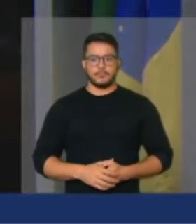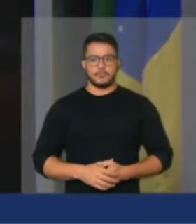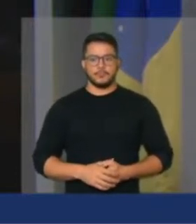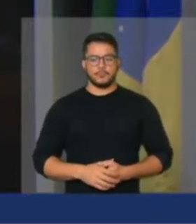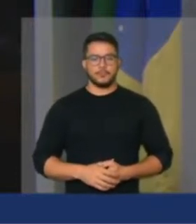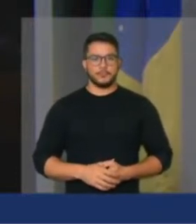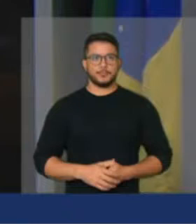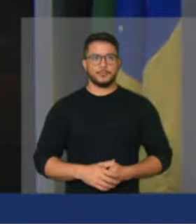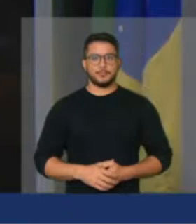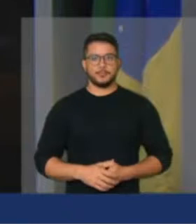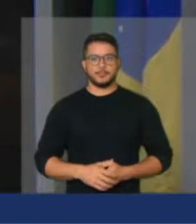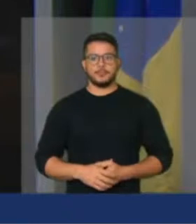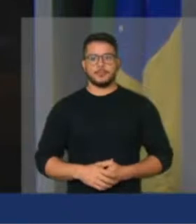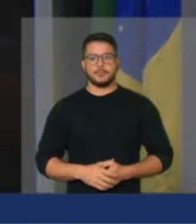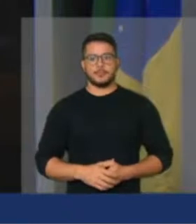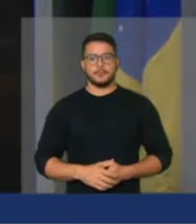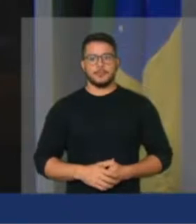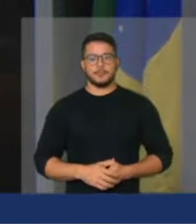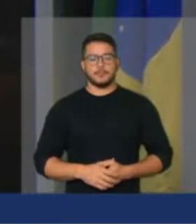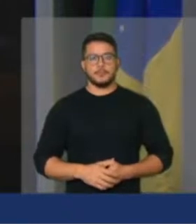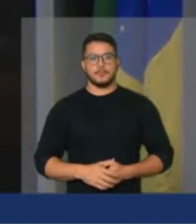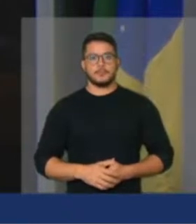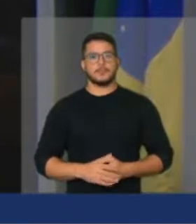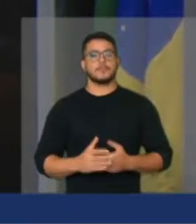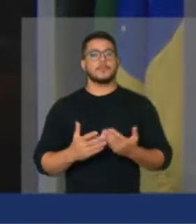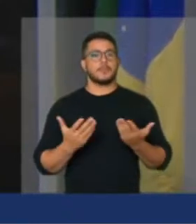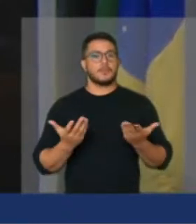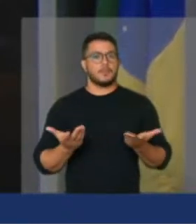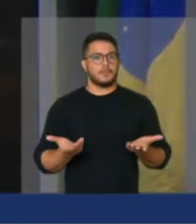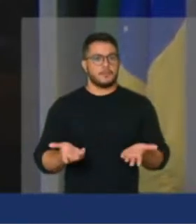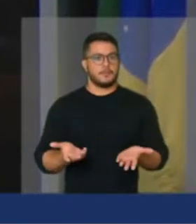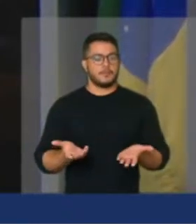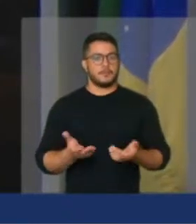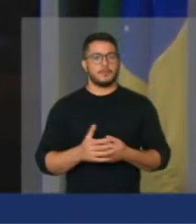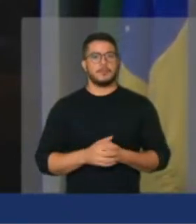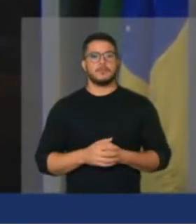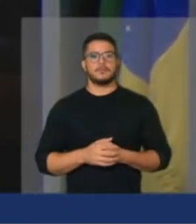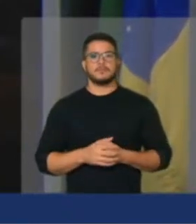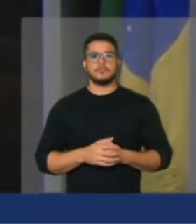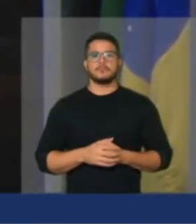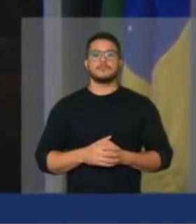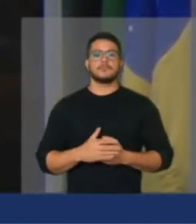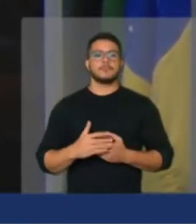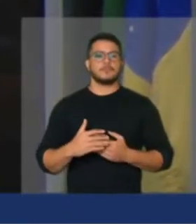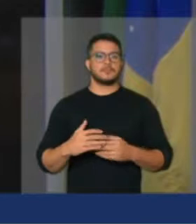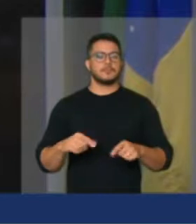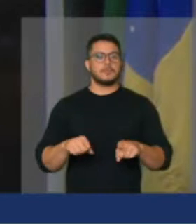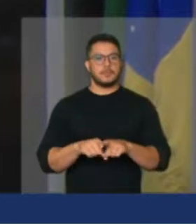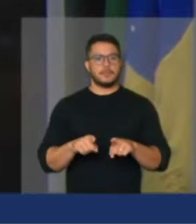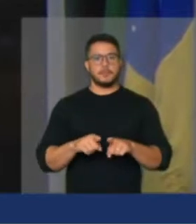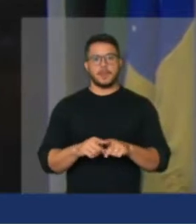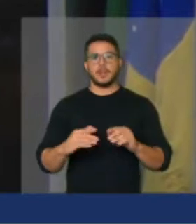HAVENDO... ÓBICES, NO MESMO MODO PARA ADMISSIBILIDADE PARA A EMENDA QUE FOI APRESENTADA A MATÉRIA EM TELA NA LEGISLATURA ANTERIOR. DIANTE